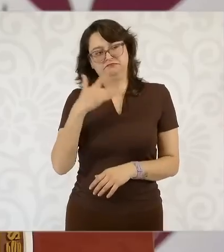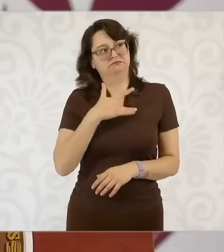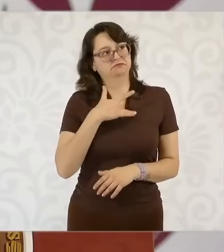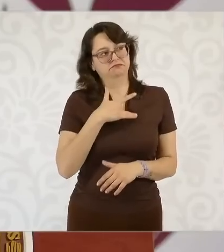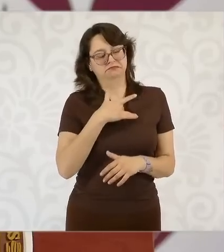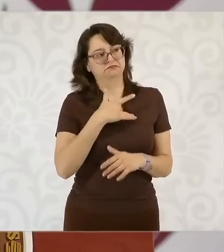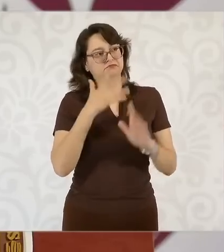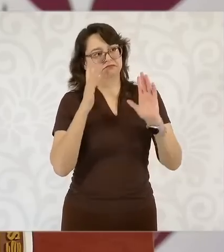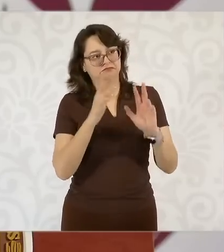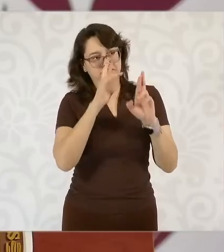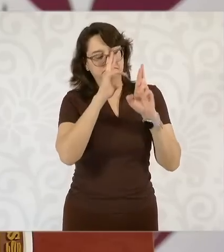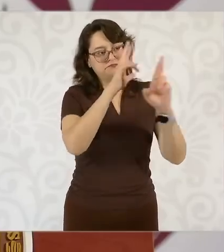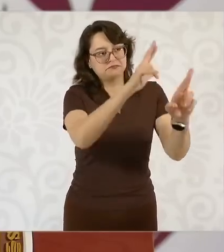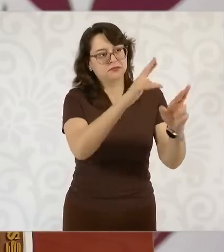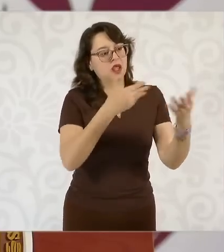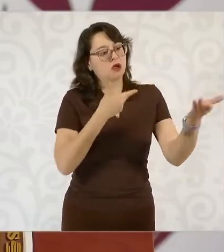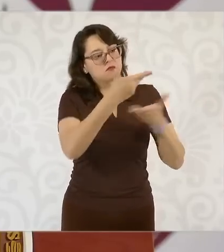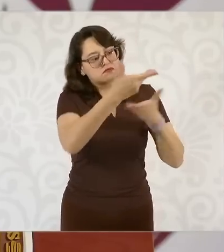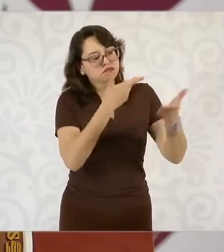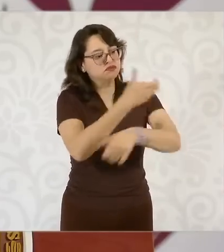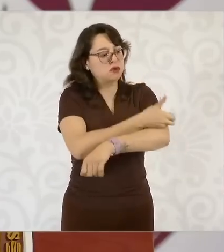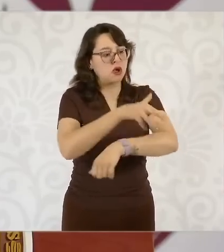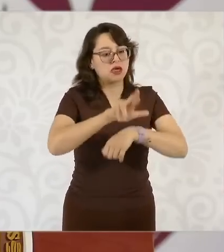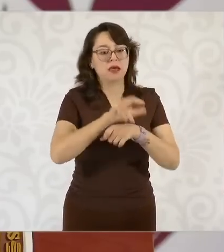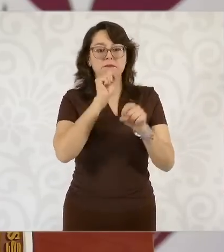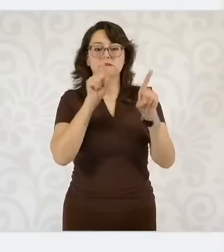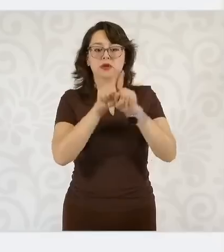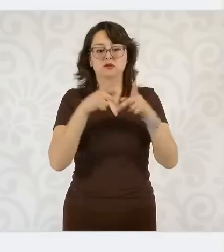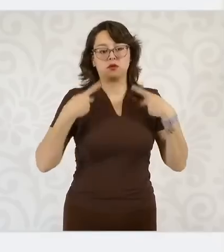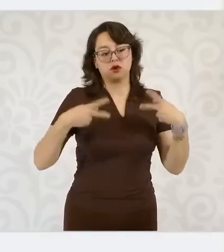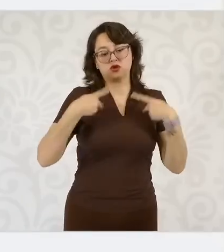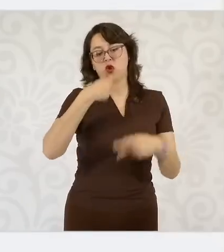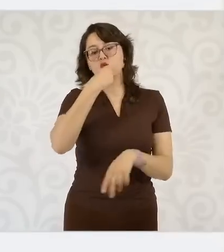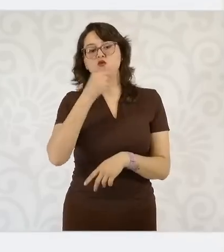que están del otro lado de la frontera que es muy importante para la propia economía